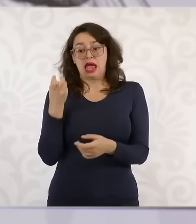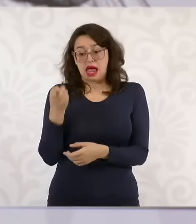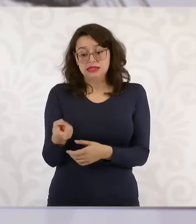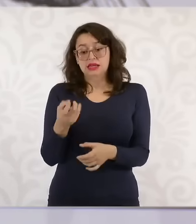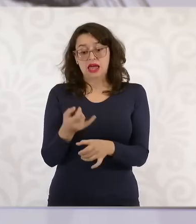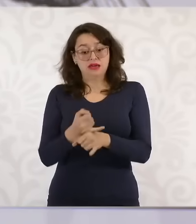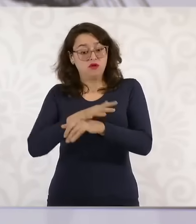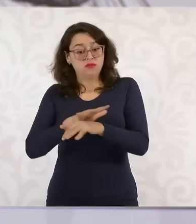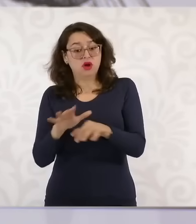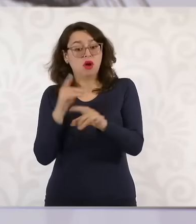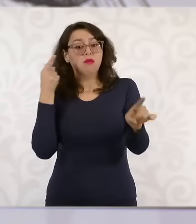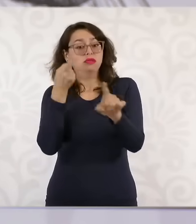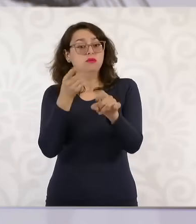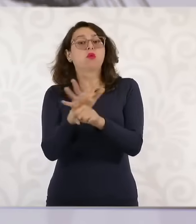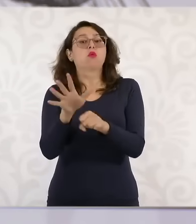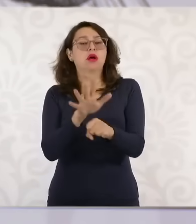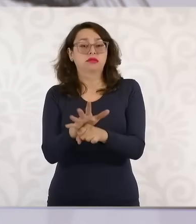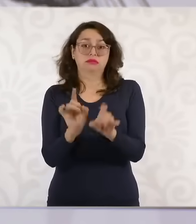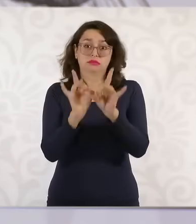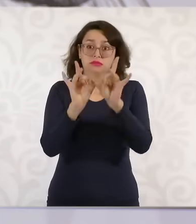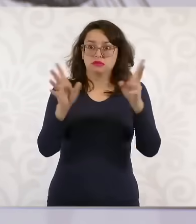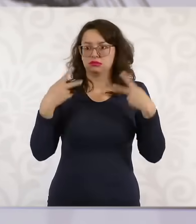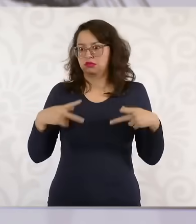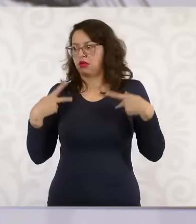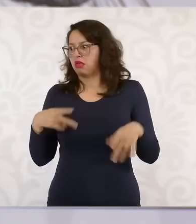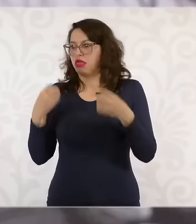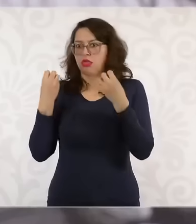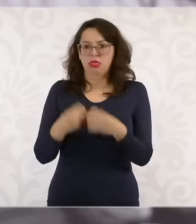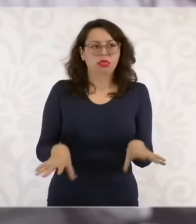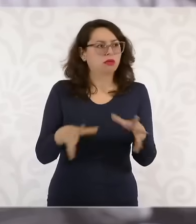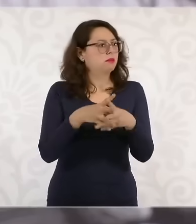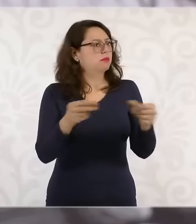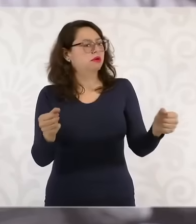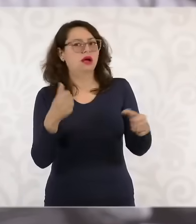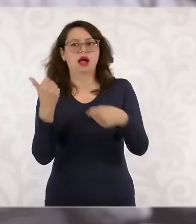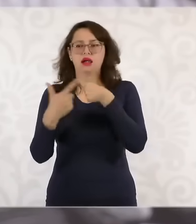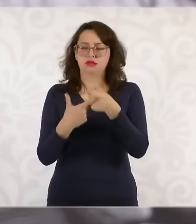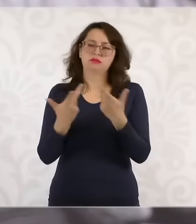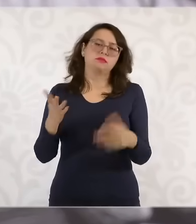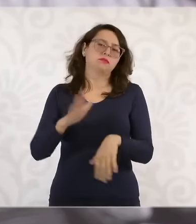el fin por el que se ha ampliado y que tengan la certeza que la Secretaría de Gobernación,